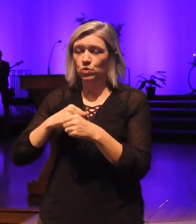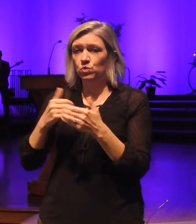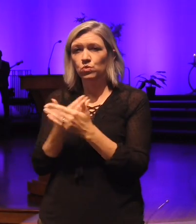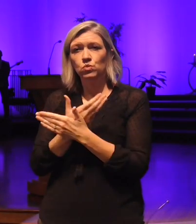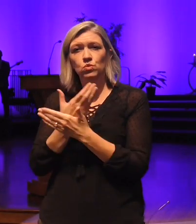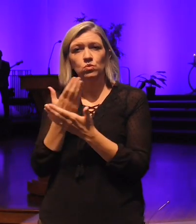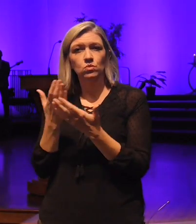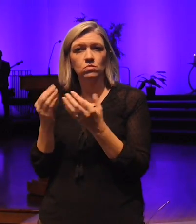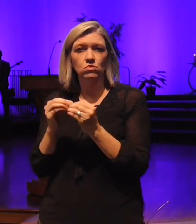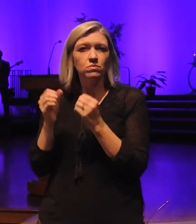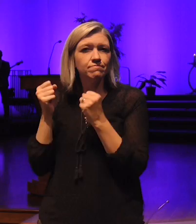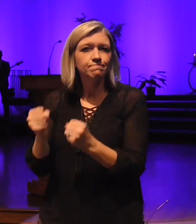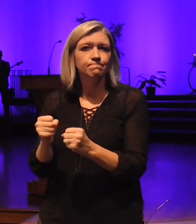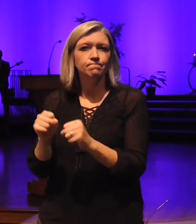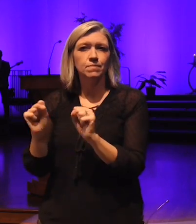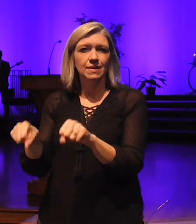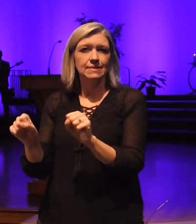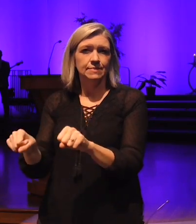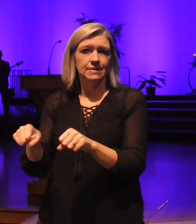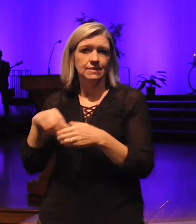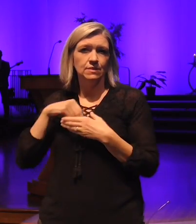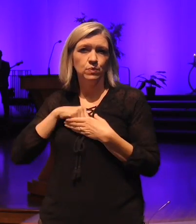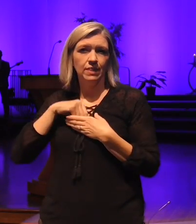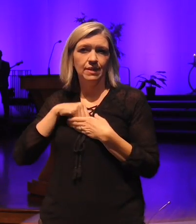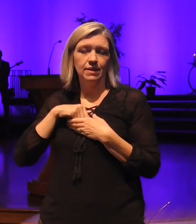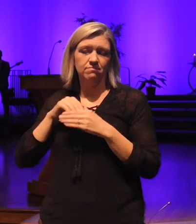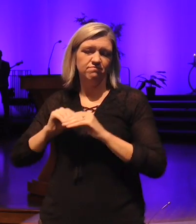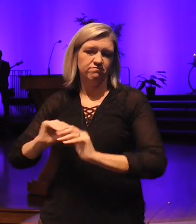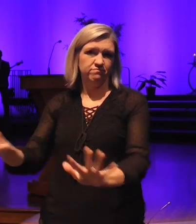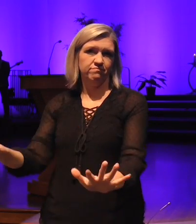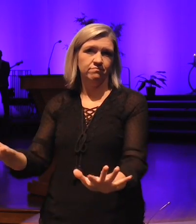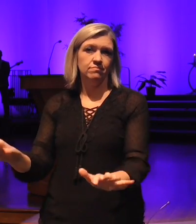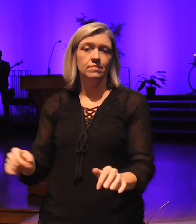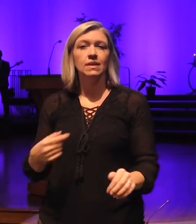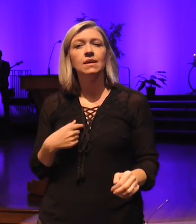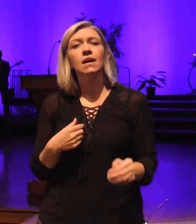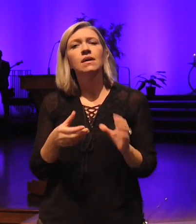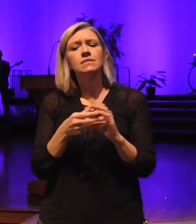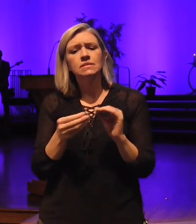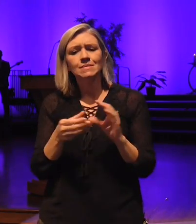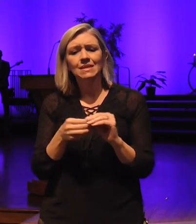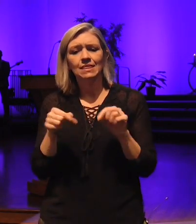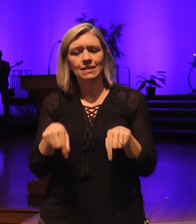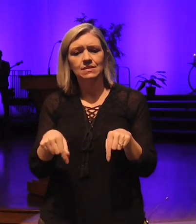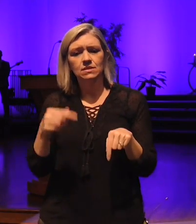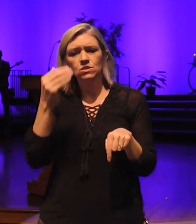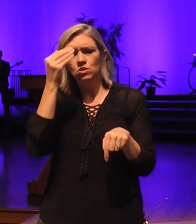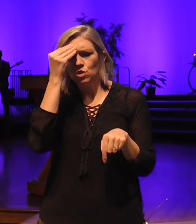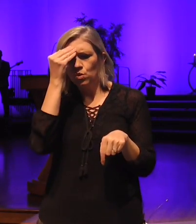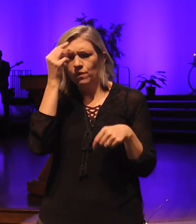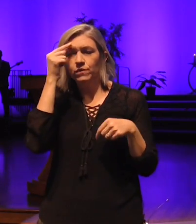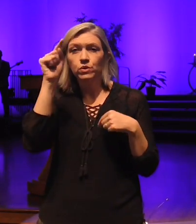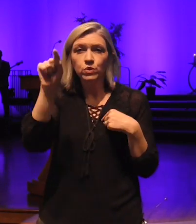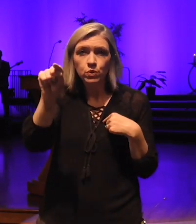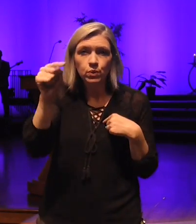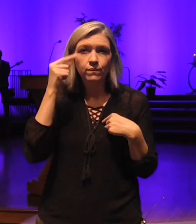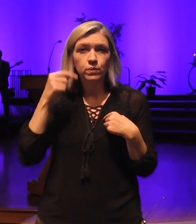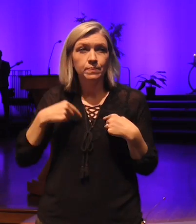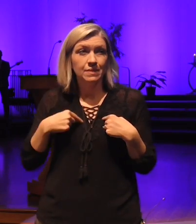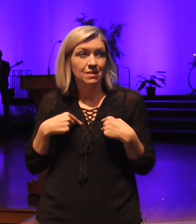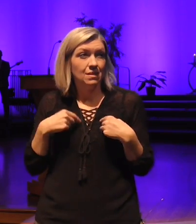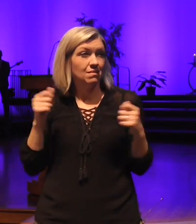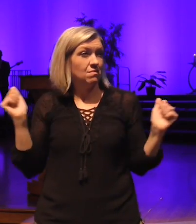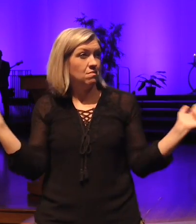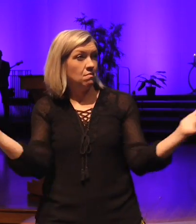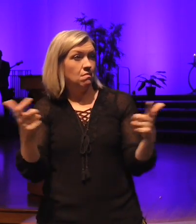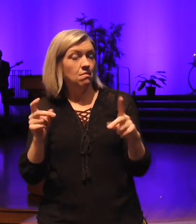dentro de nosotros y pronuncio la palabra conocimiento para ti y para mí para todos la integridad de Mente Cuerpo